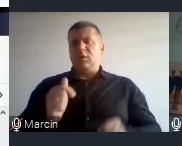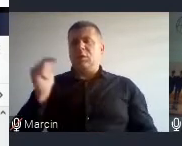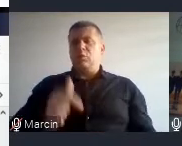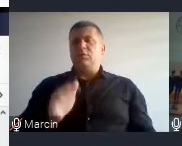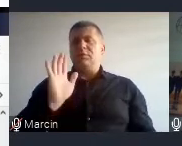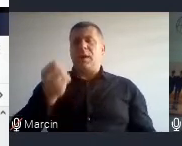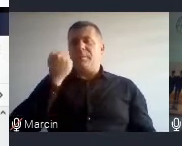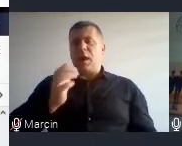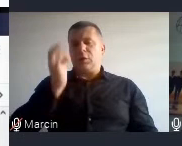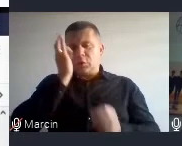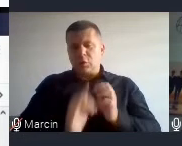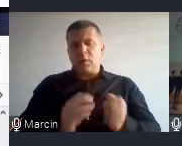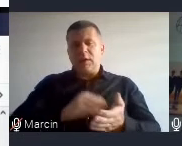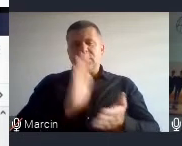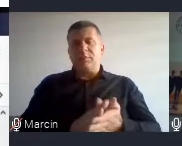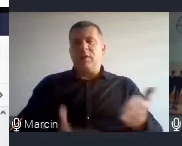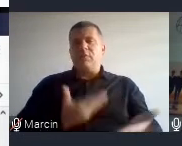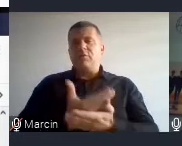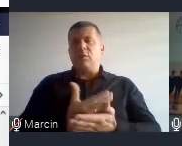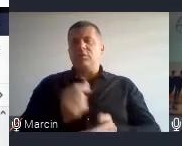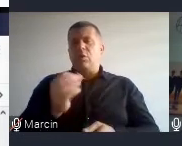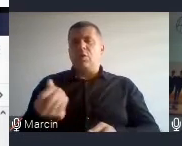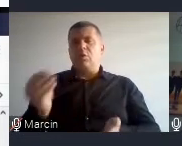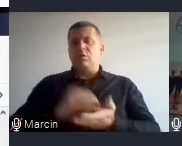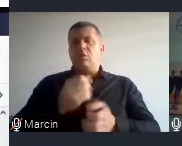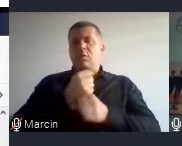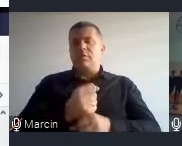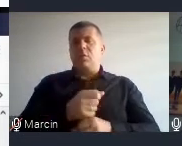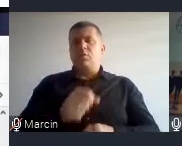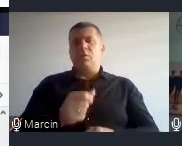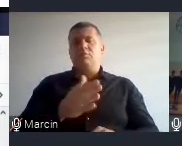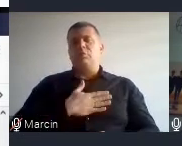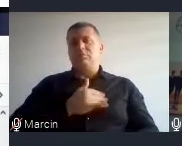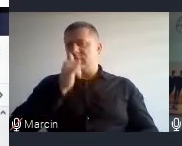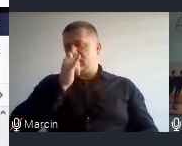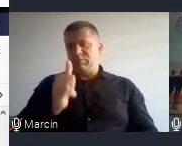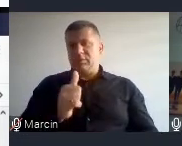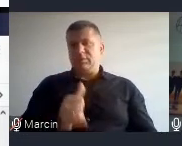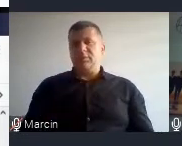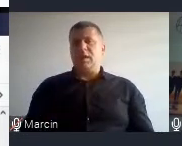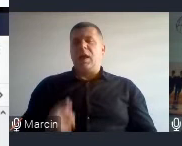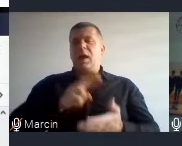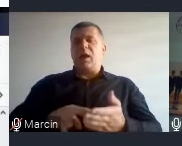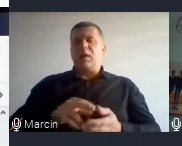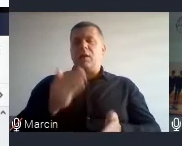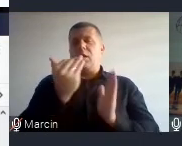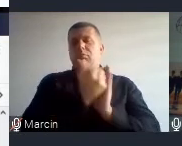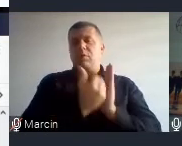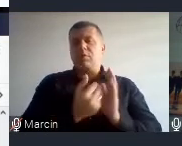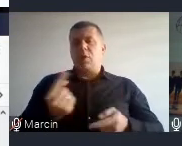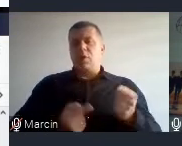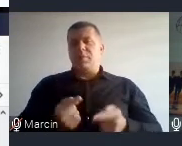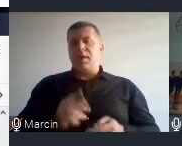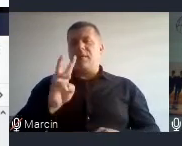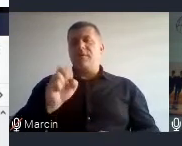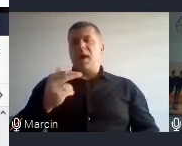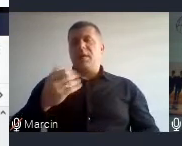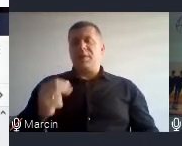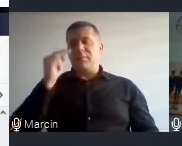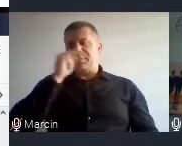bardzo dokładne zapisy w wniosku o dofinansowanie, to jest raczej niemożliwe w regionalnym programie operacyjnym Warmii i Mazur.